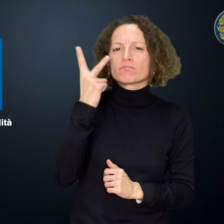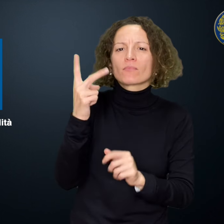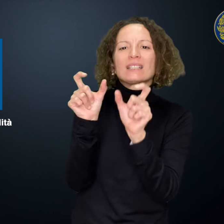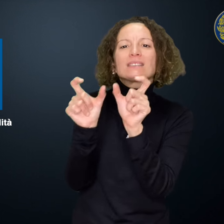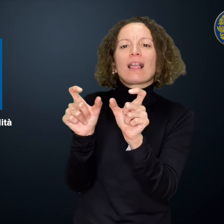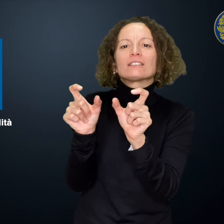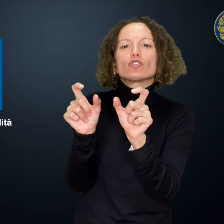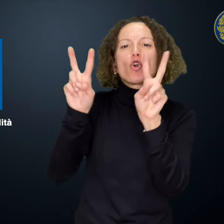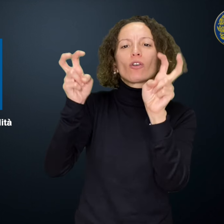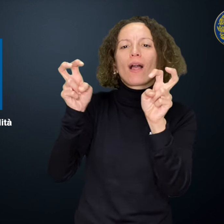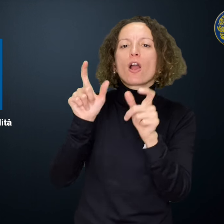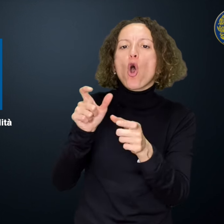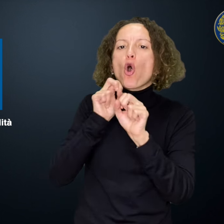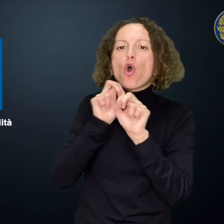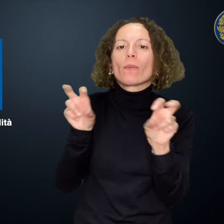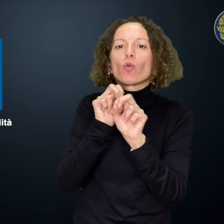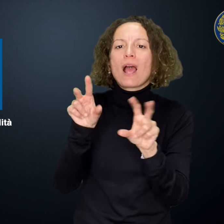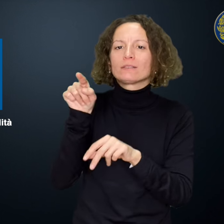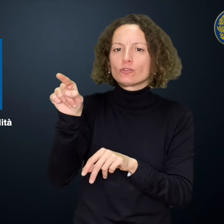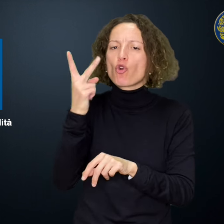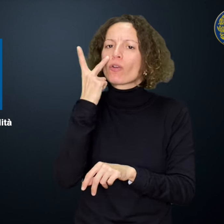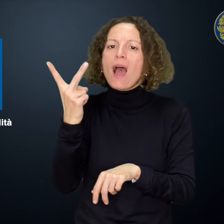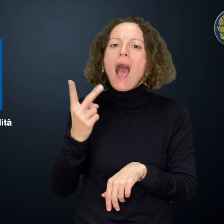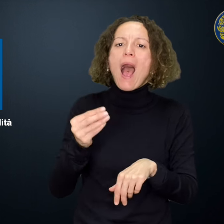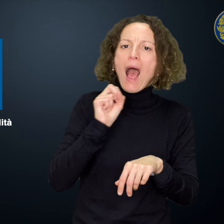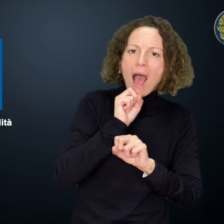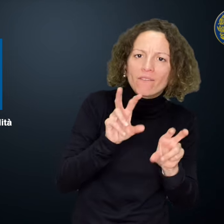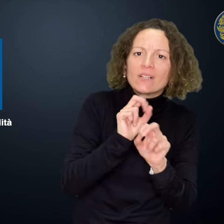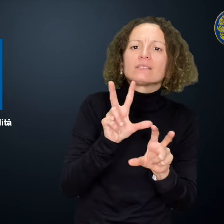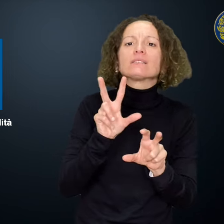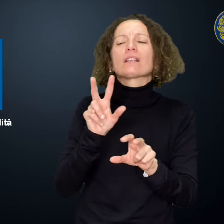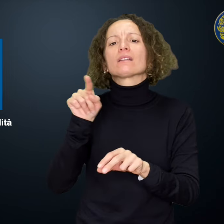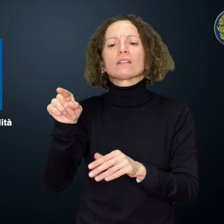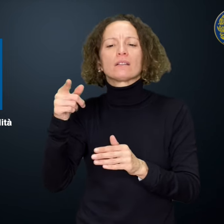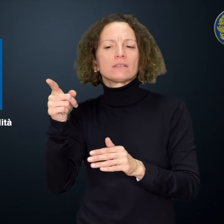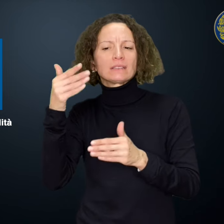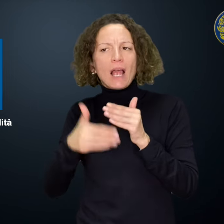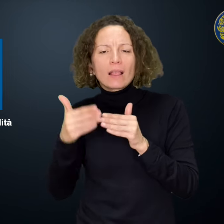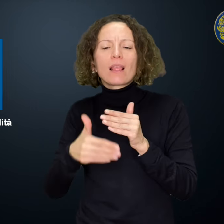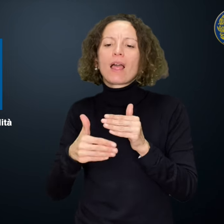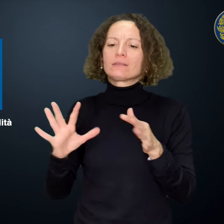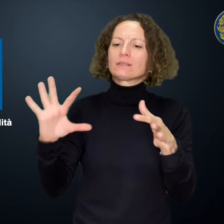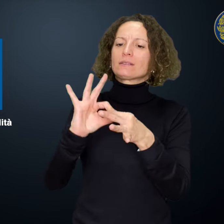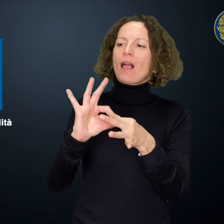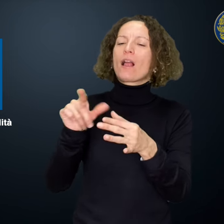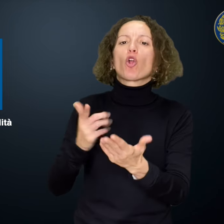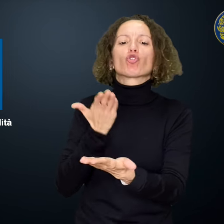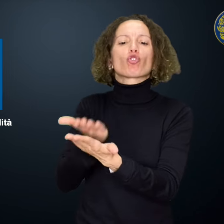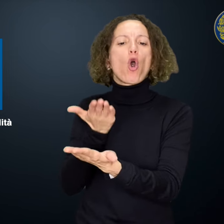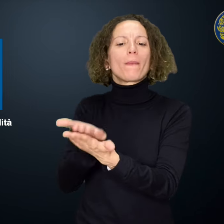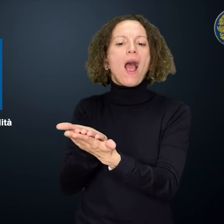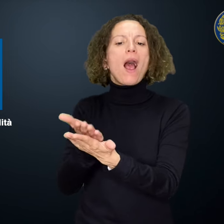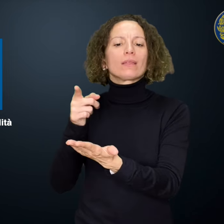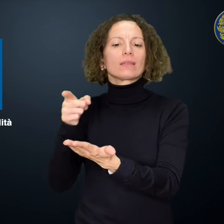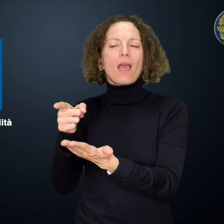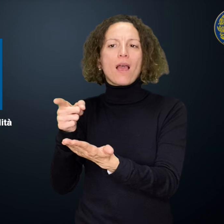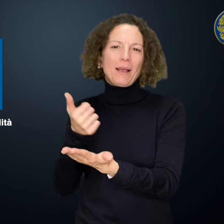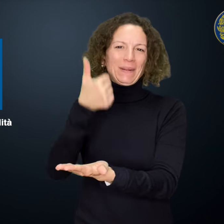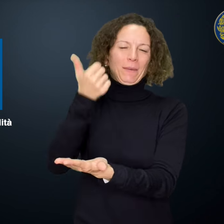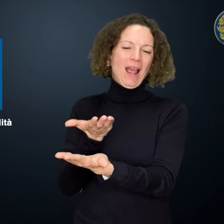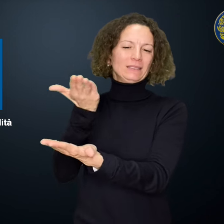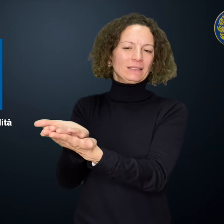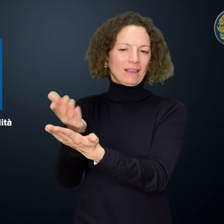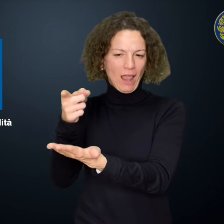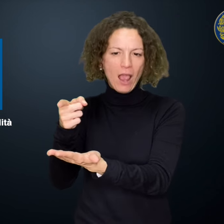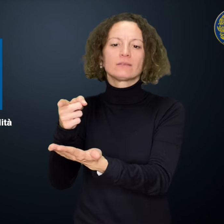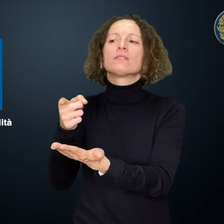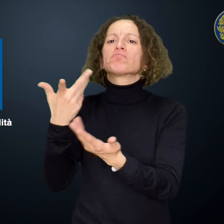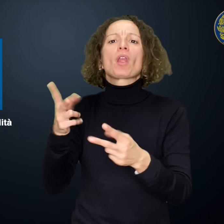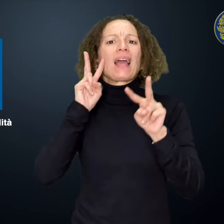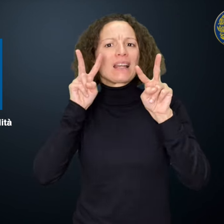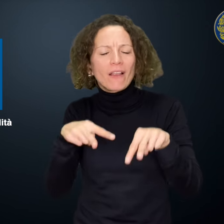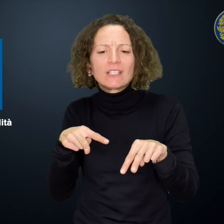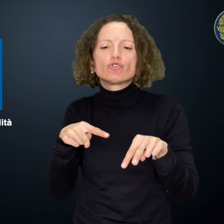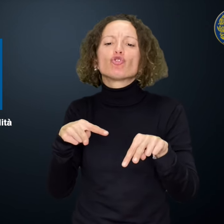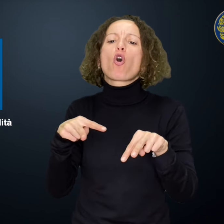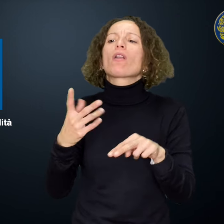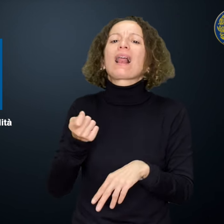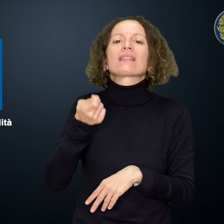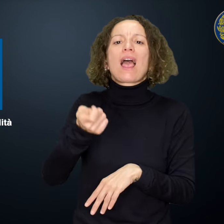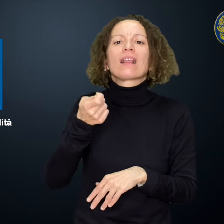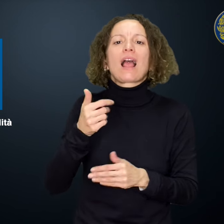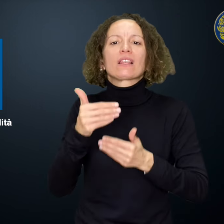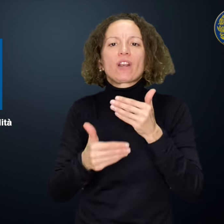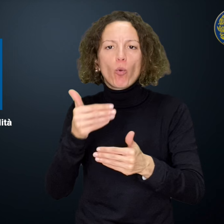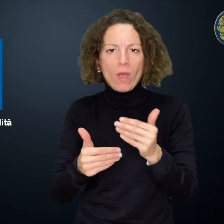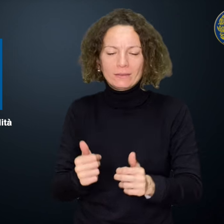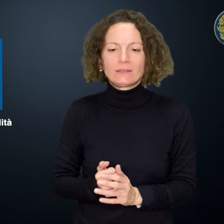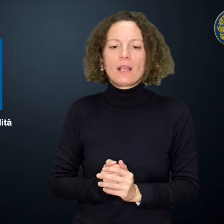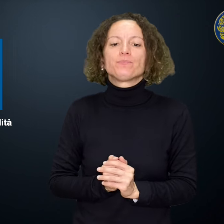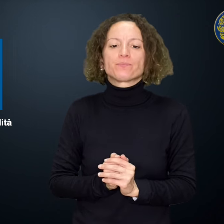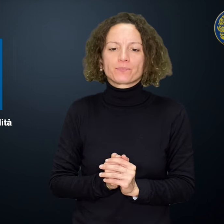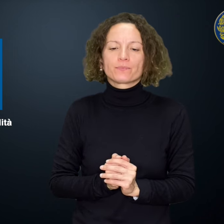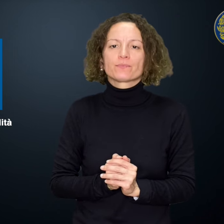• visualizzare nella sezione "Comunicazioni" avvisi e scadenze relativamente a domande di prima istanza, di revisione e dell'indennità di frequenza;